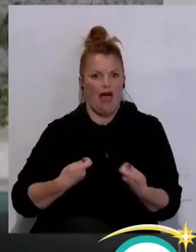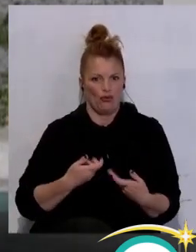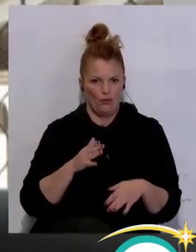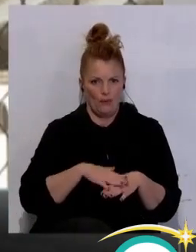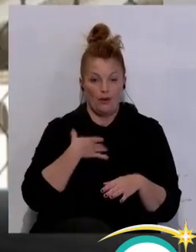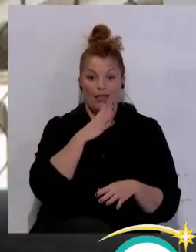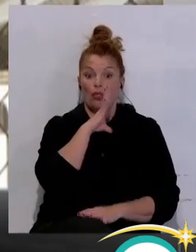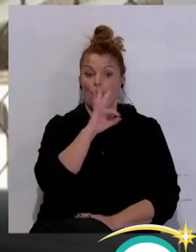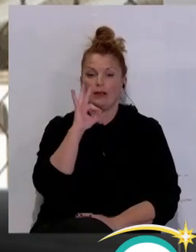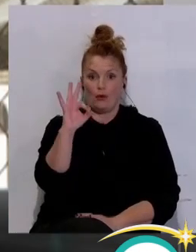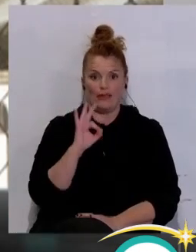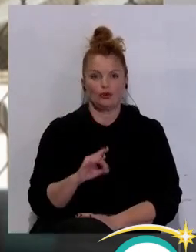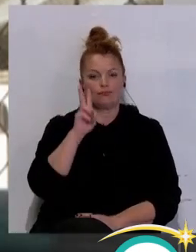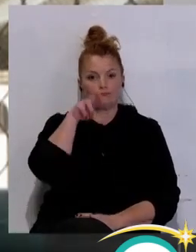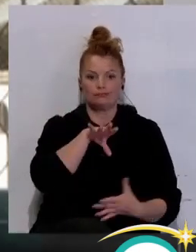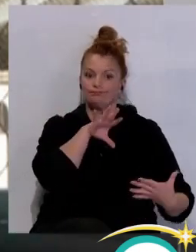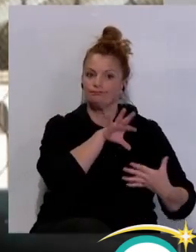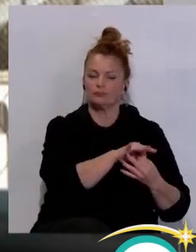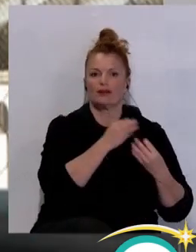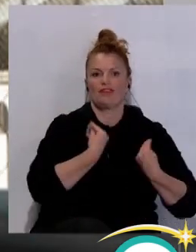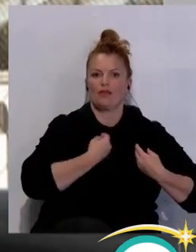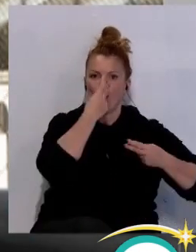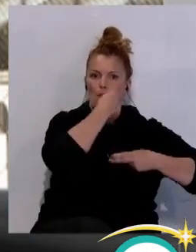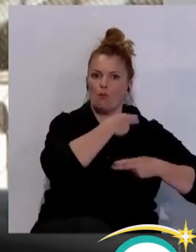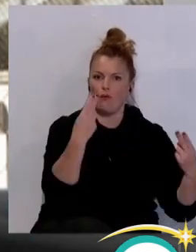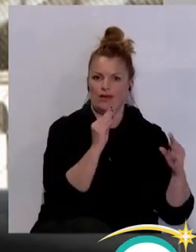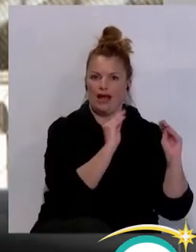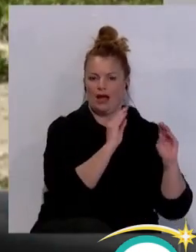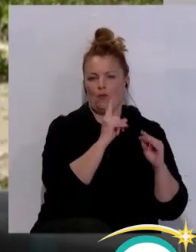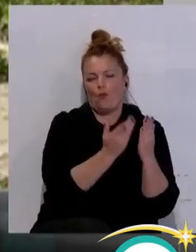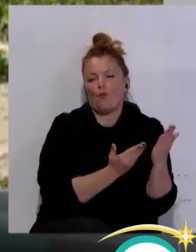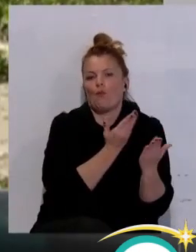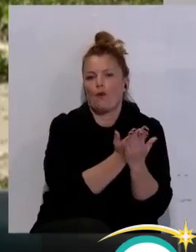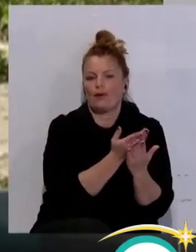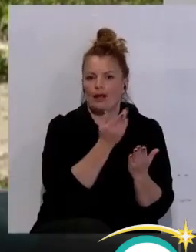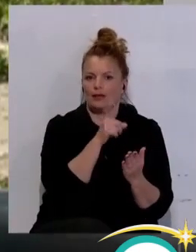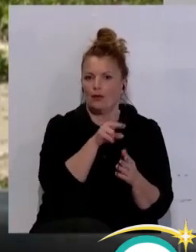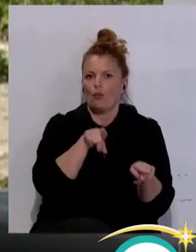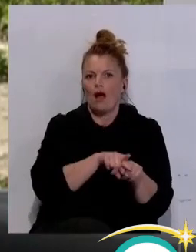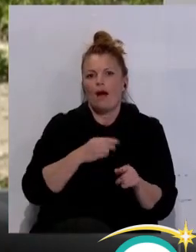50% serán de vivienda pública pues evidentemente es una propuesta de muchísimo valor de muchísimo